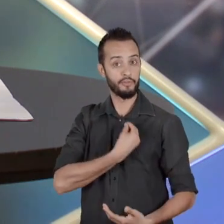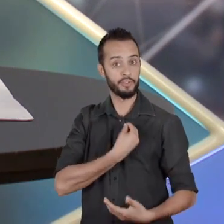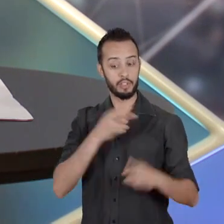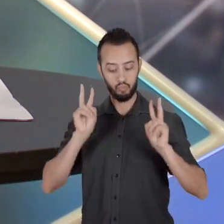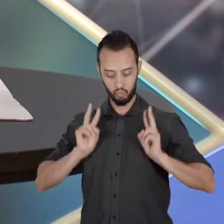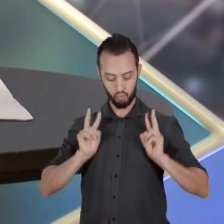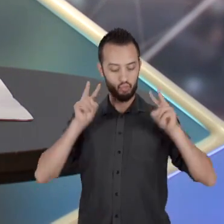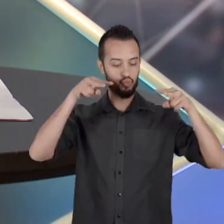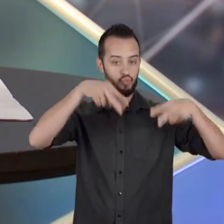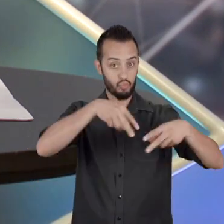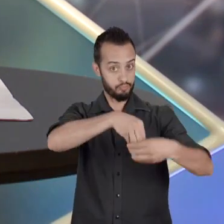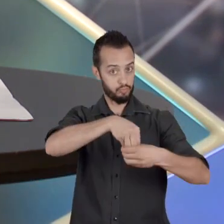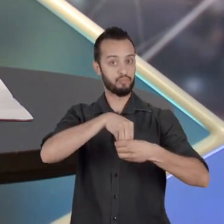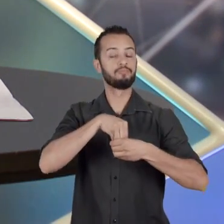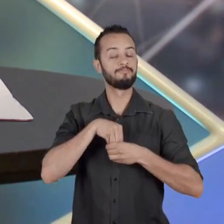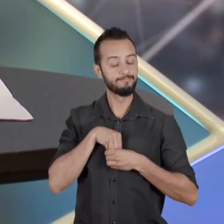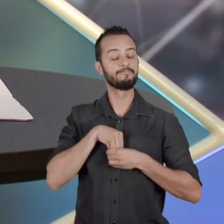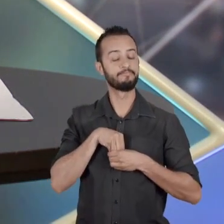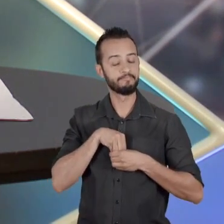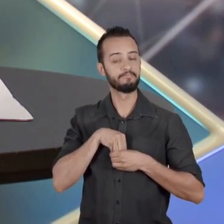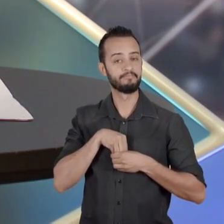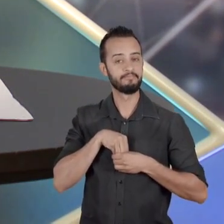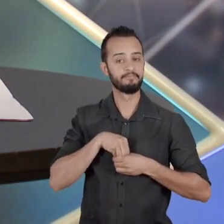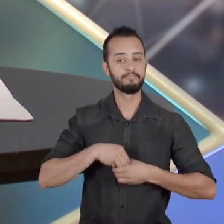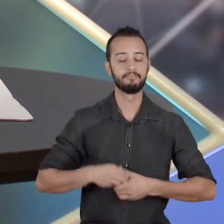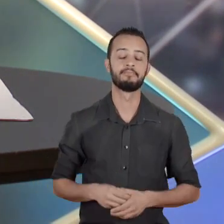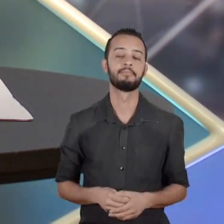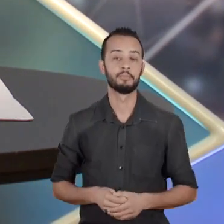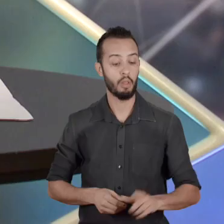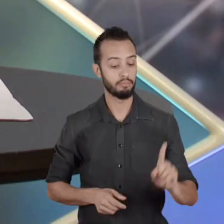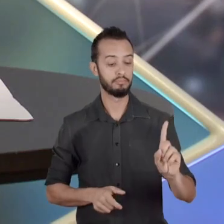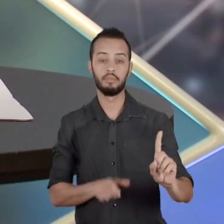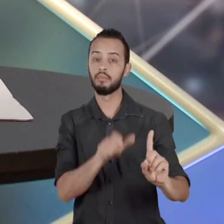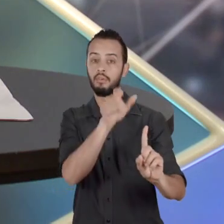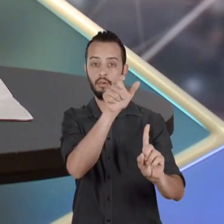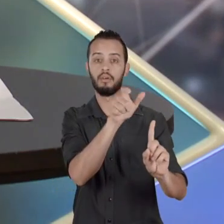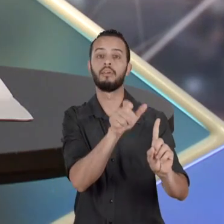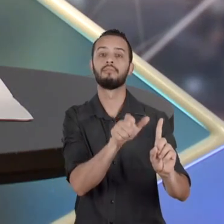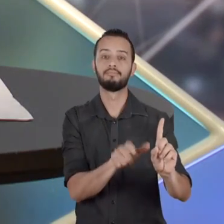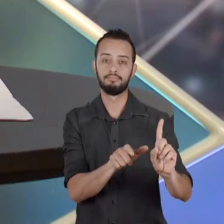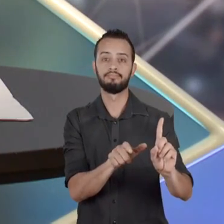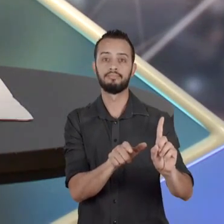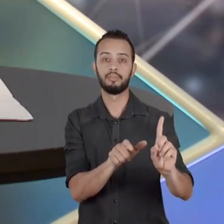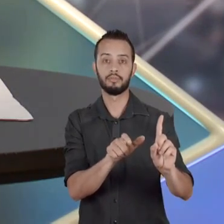ele implica sempre o sujeito e o seu entorno,